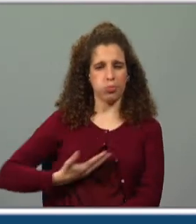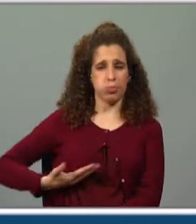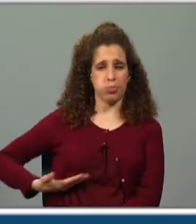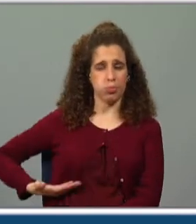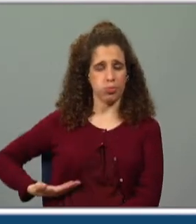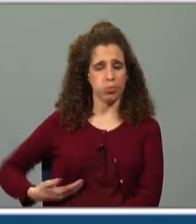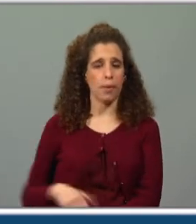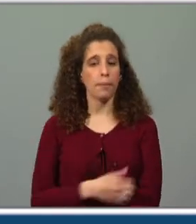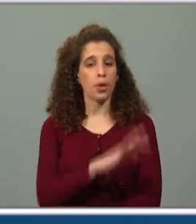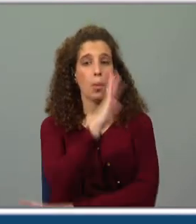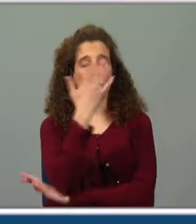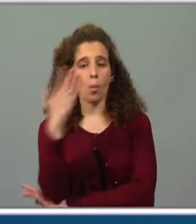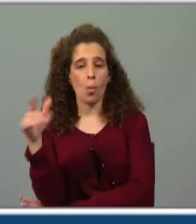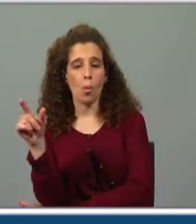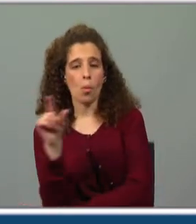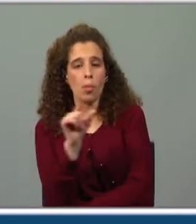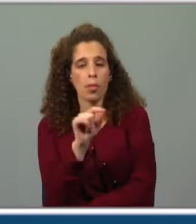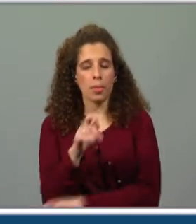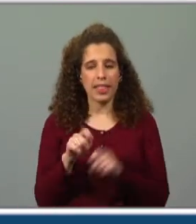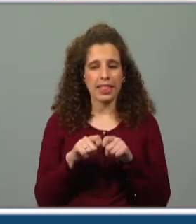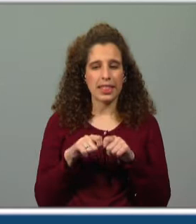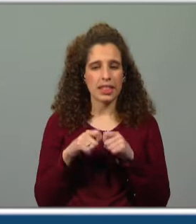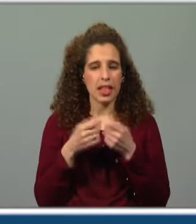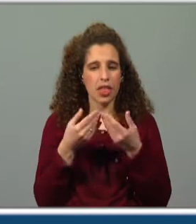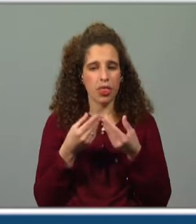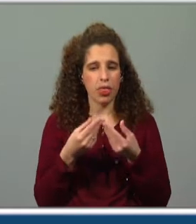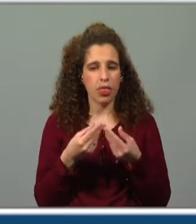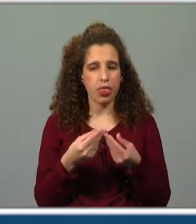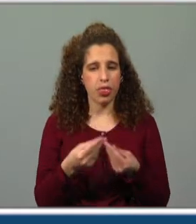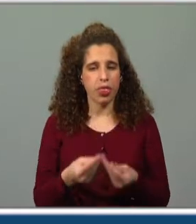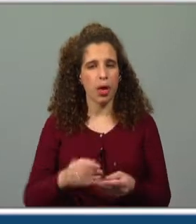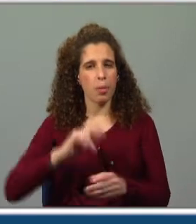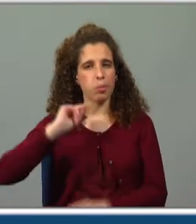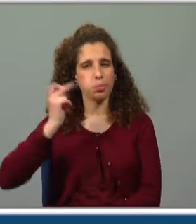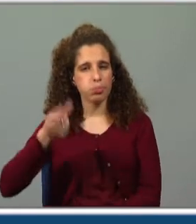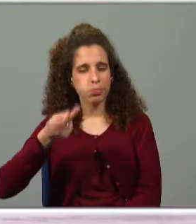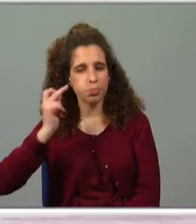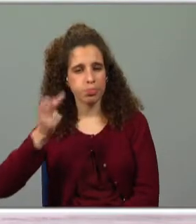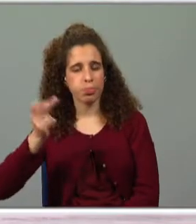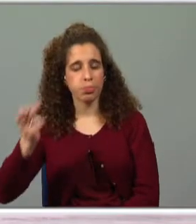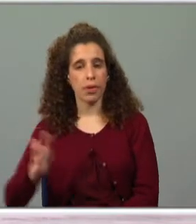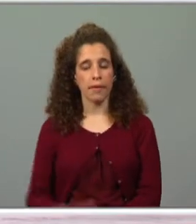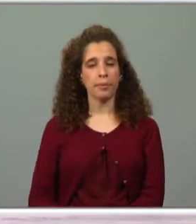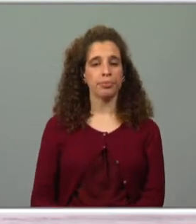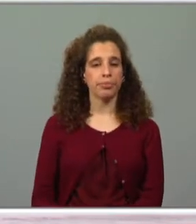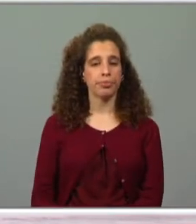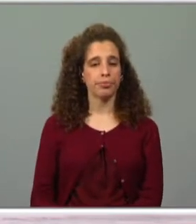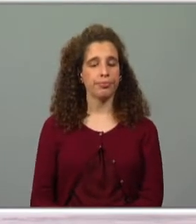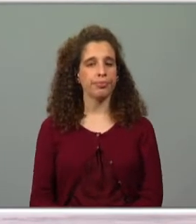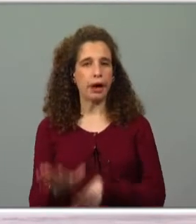também ela desgastada pelo passar dos anos nós fizemos uma primeira observação 她也因逝世而精疲力竭多年來，我們進行了第一次觀察